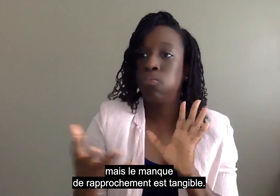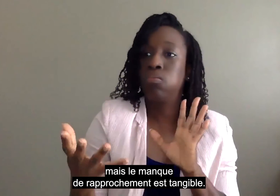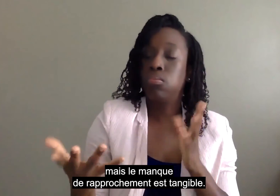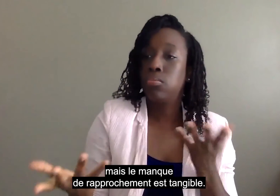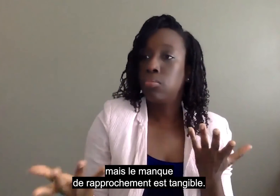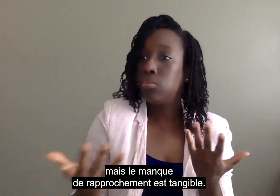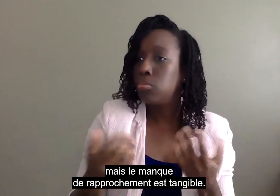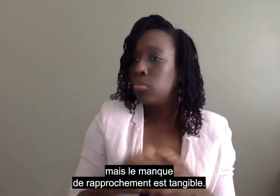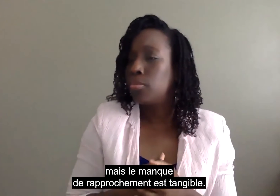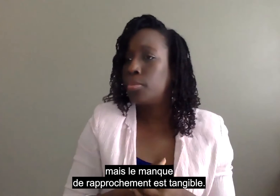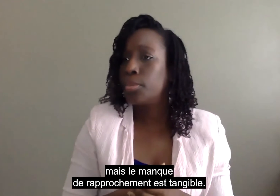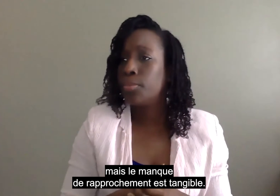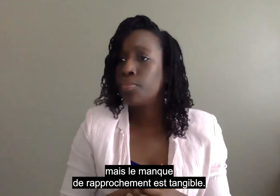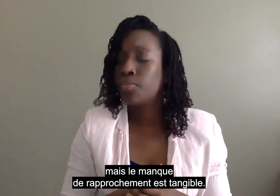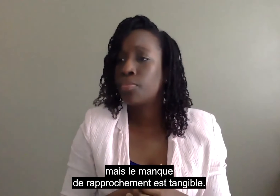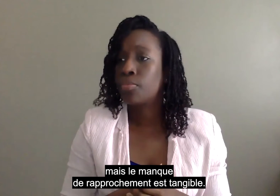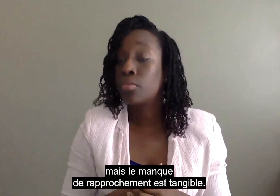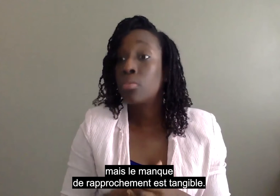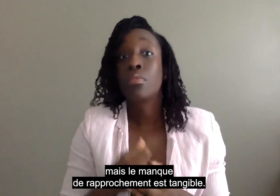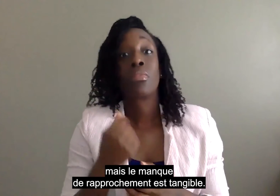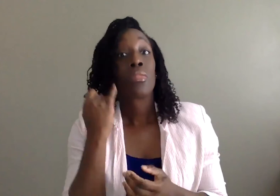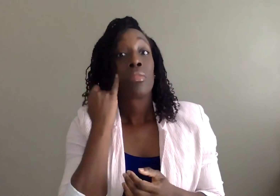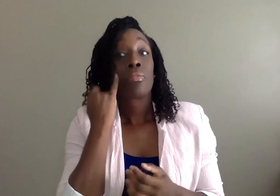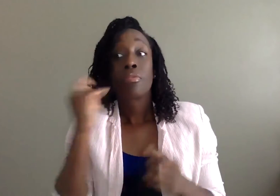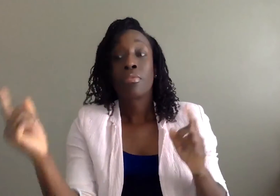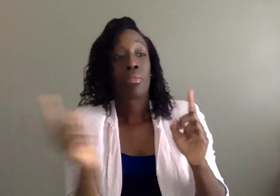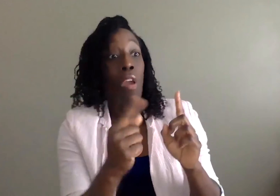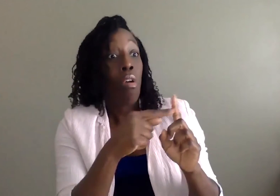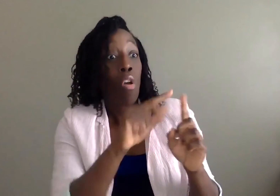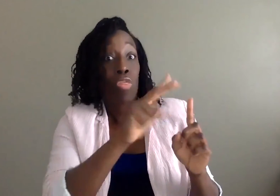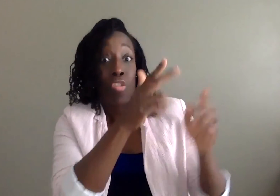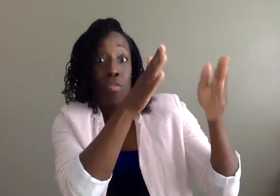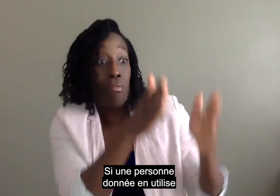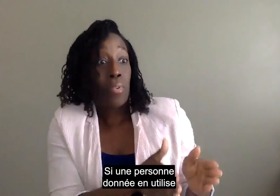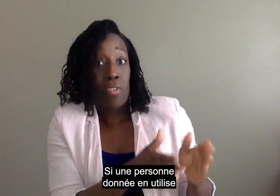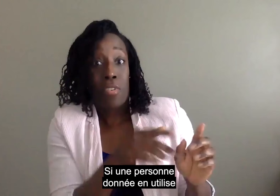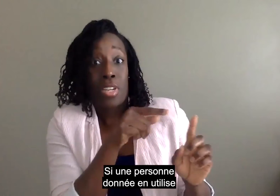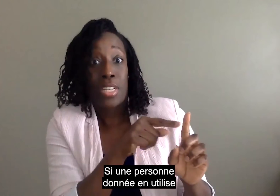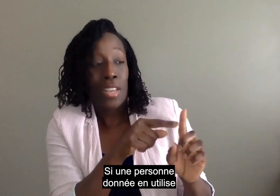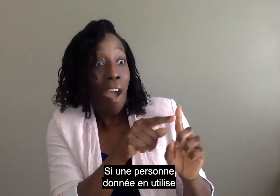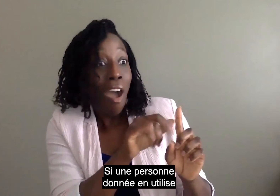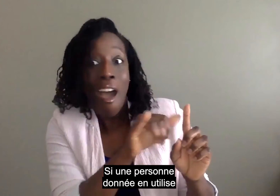jouer le rôle d’intermédiaire pour les communications. (La musique jazz douce continue) Pour moi, au travail,